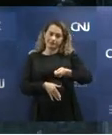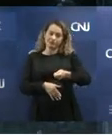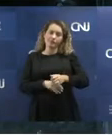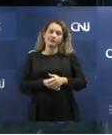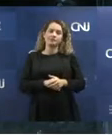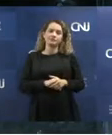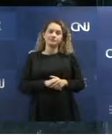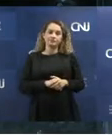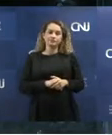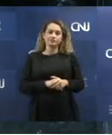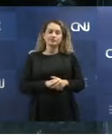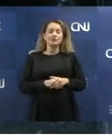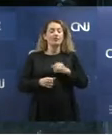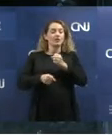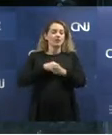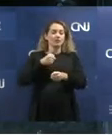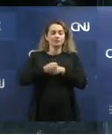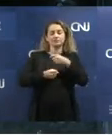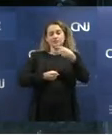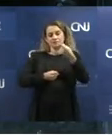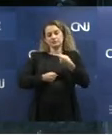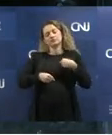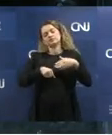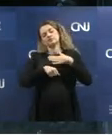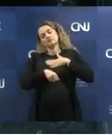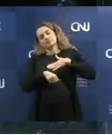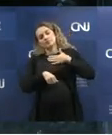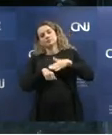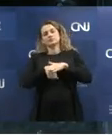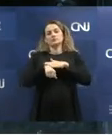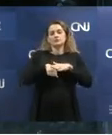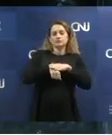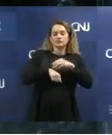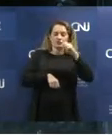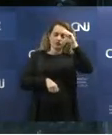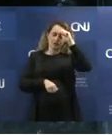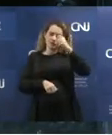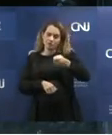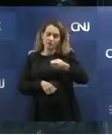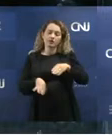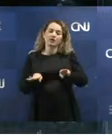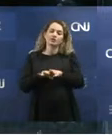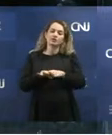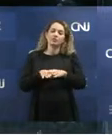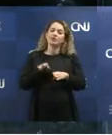depois, eu tive o prazer de conversar, ela no tribunal. Eu como procurador regional,